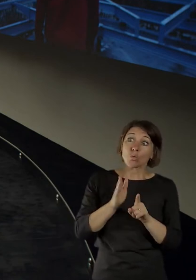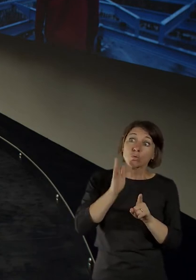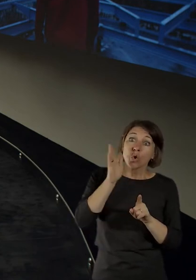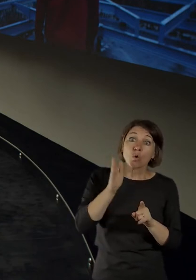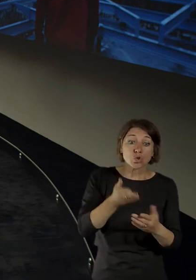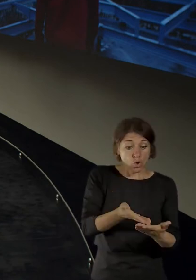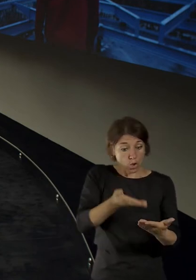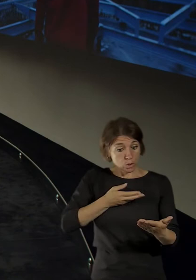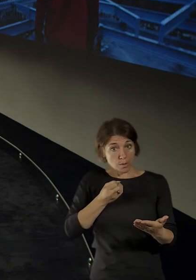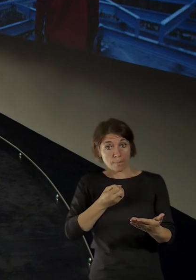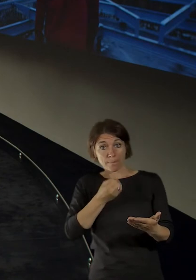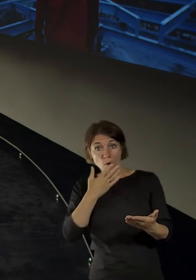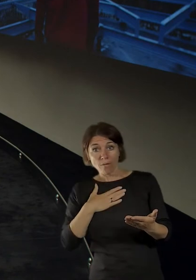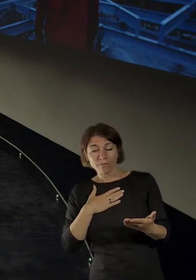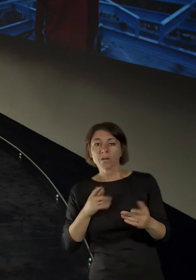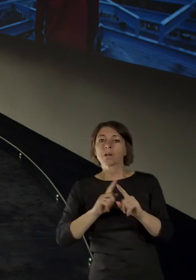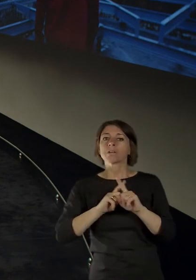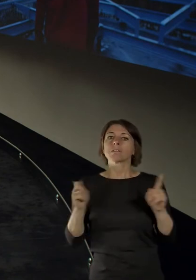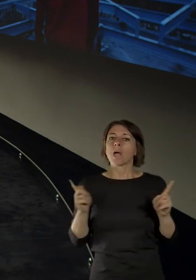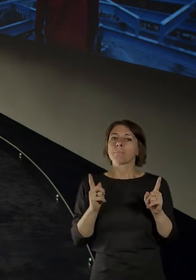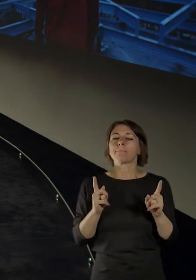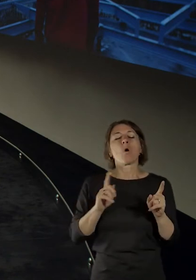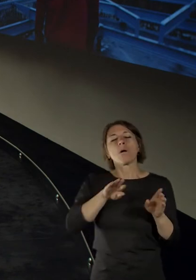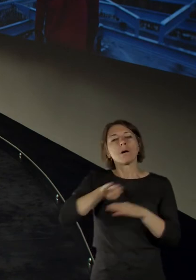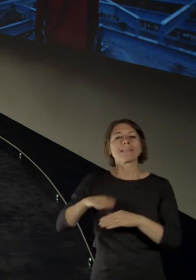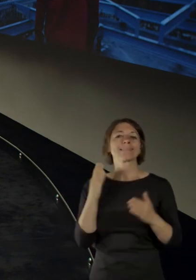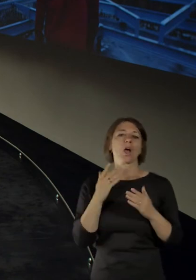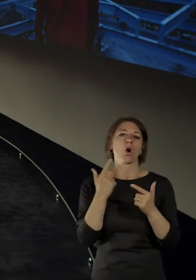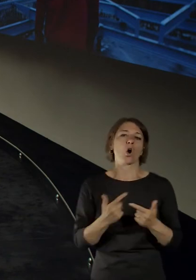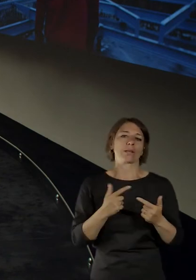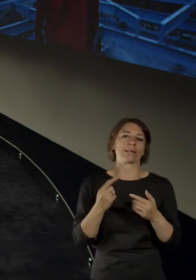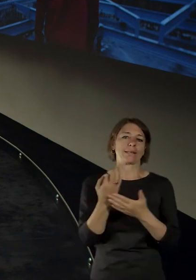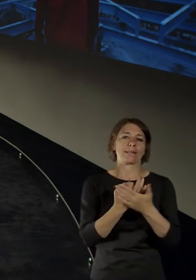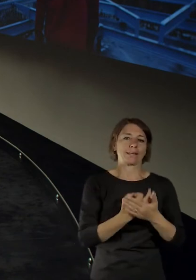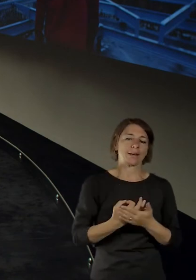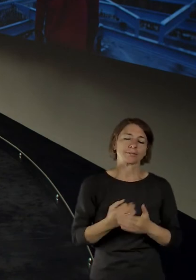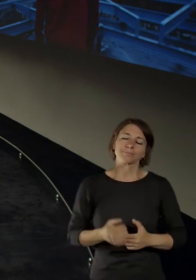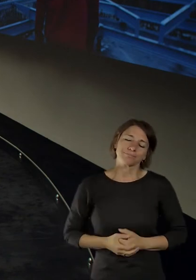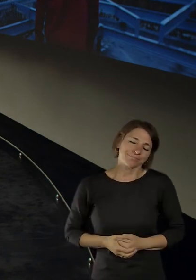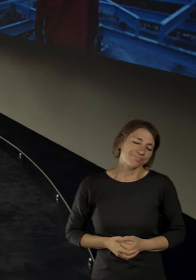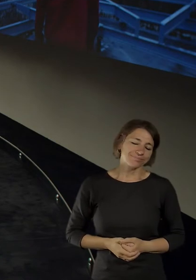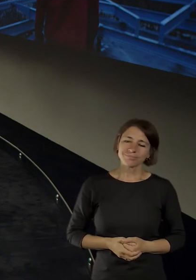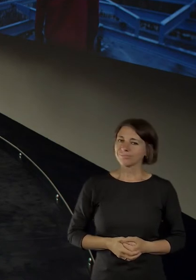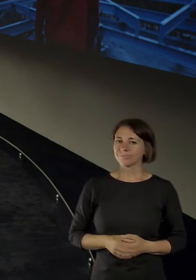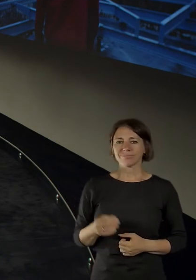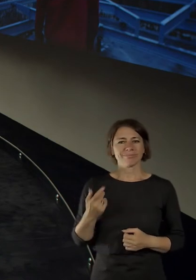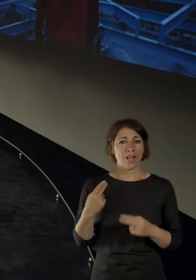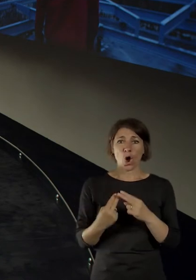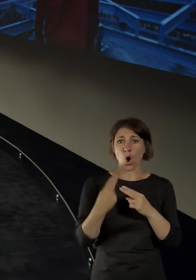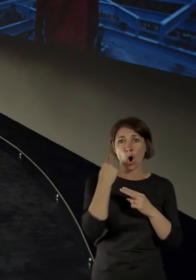Celé je to ta dohoda v území. Nějaké vyjednávání a zkoumání. Opravdu komplexní, na to se nedá odpovědět jednou větou.